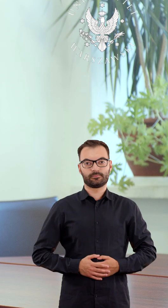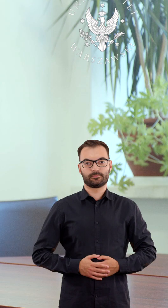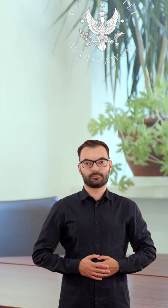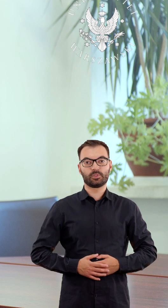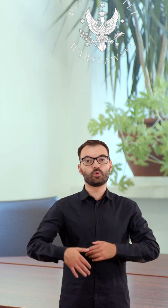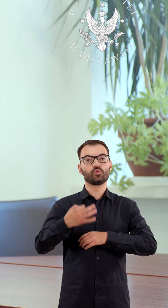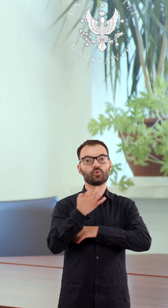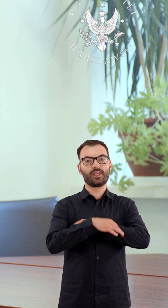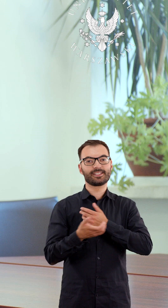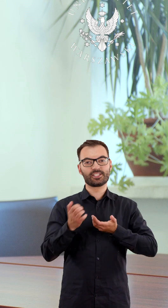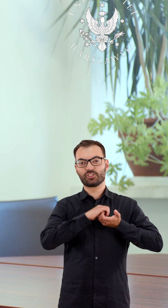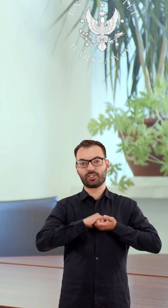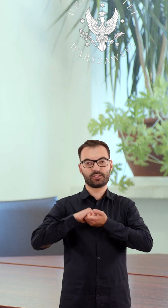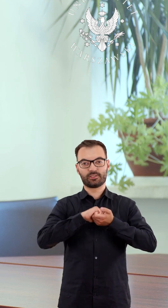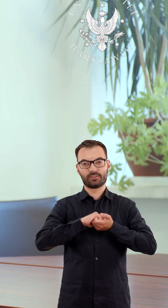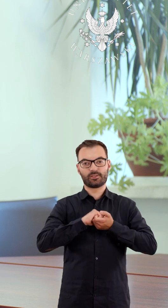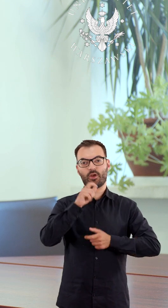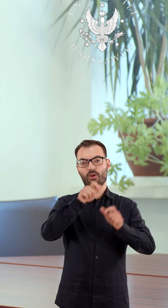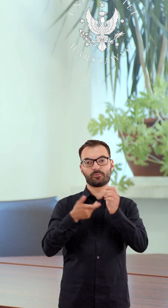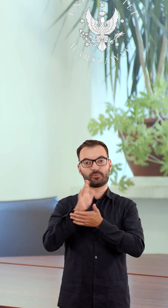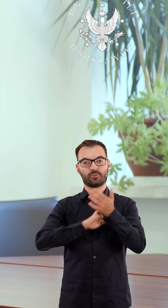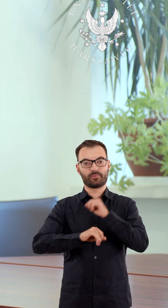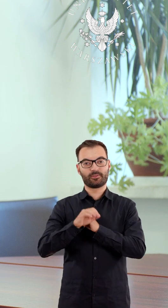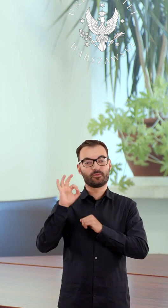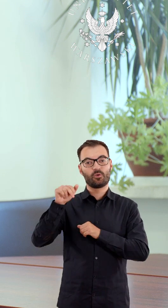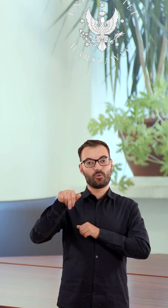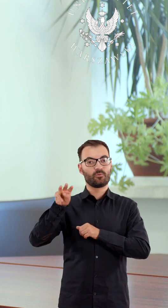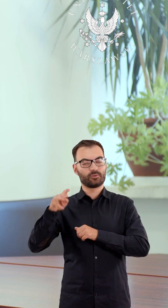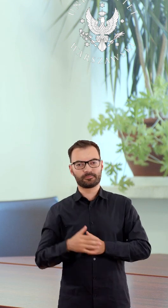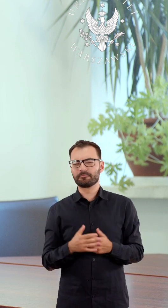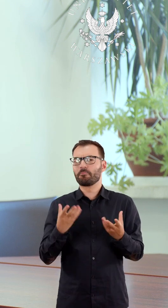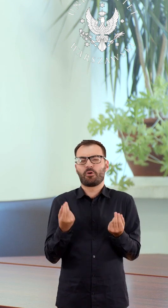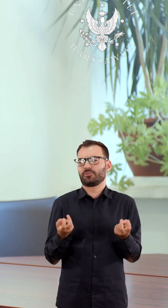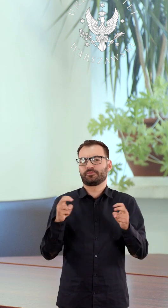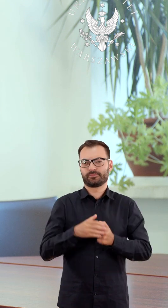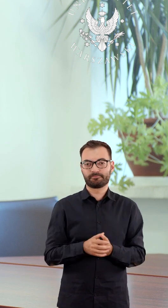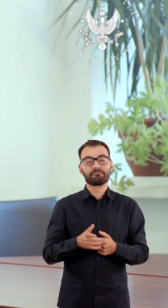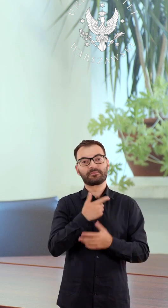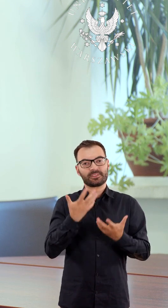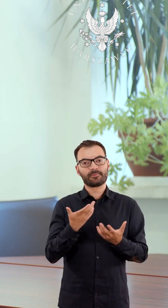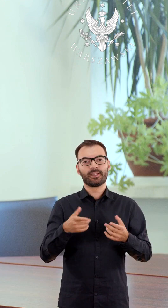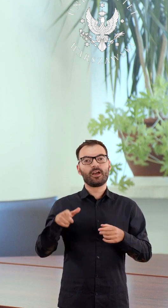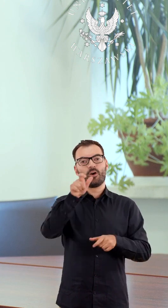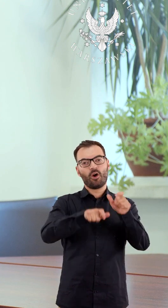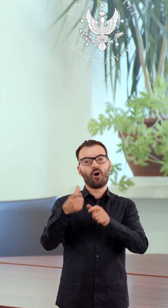Studenckie Zrzeszenie Osób Niepełnosprawnych Uniwersytetu Warszawskiego powstało, by integrować osoby z niepełnosprawnościami